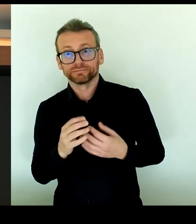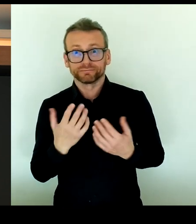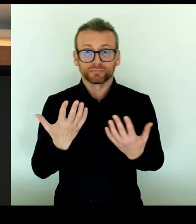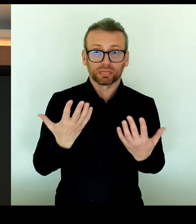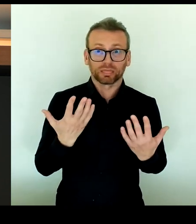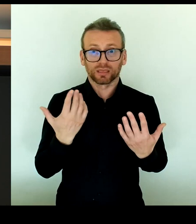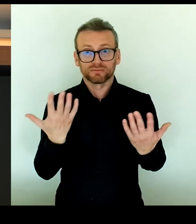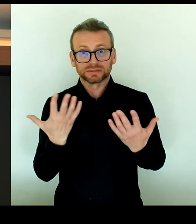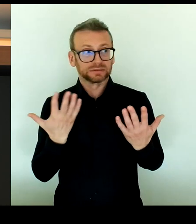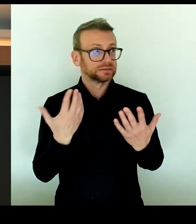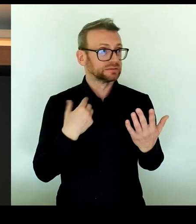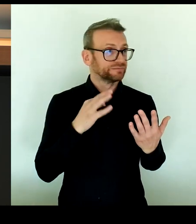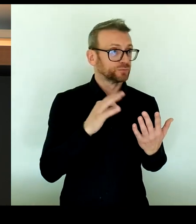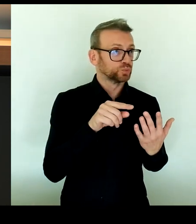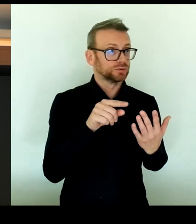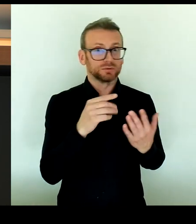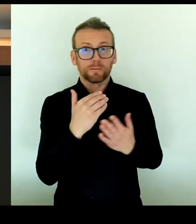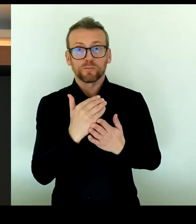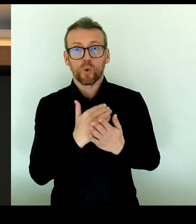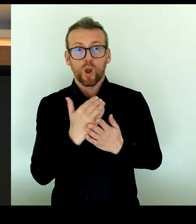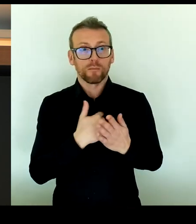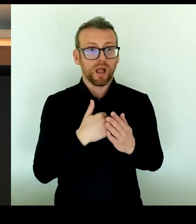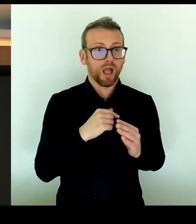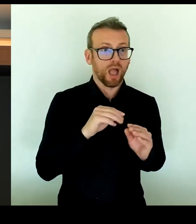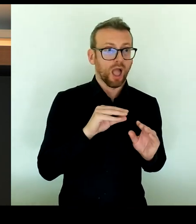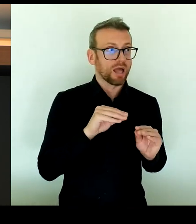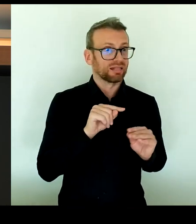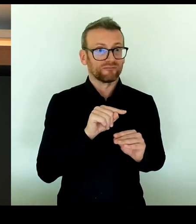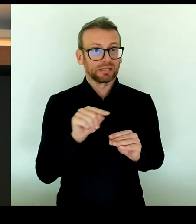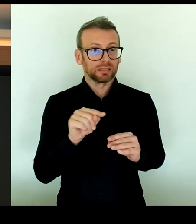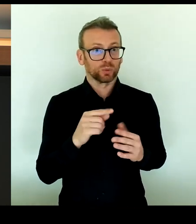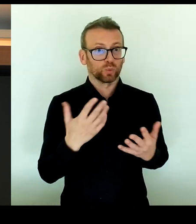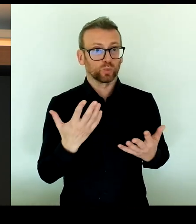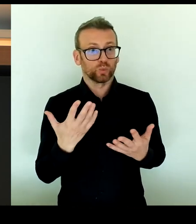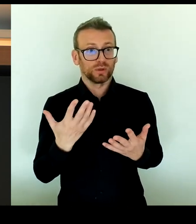Erst als der konkrete Formulierungsvorschläge an die Koalitionsfraktionen